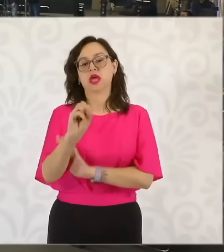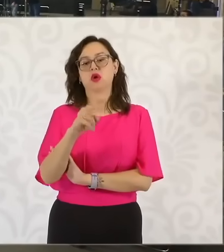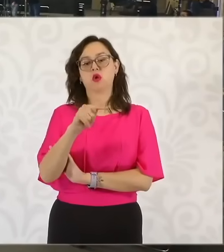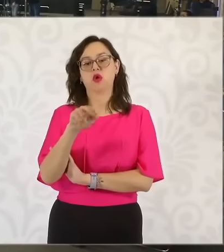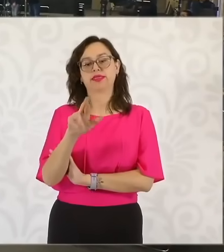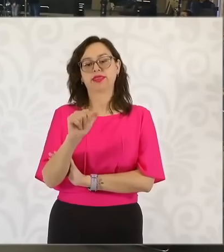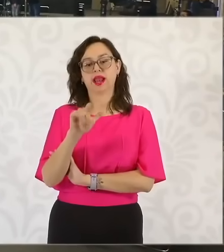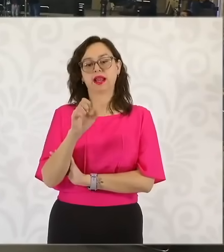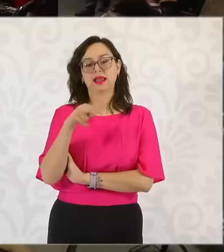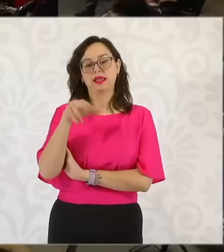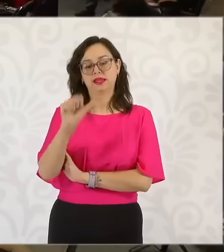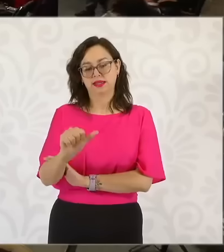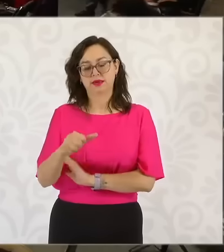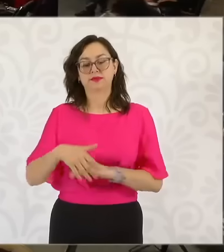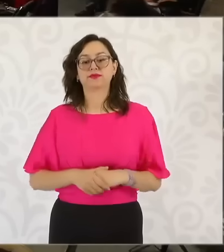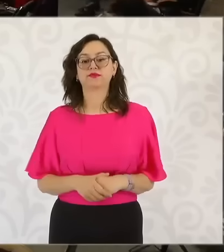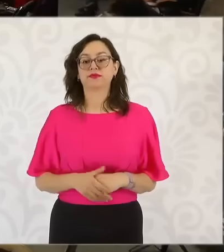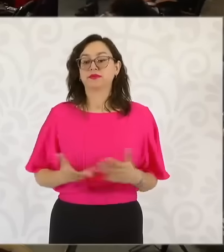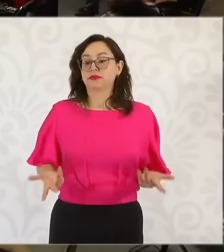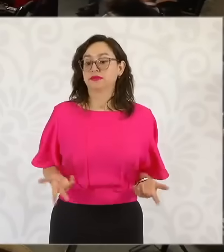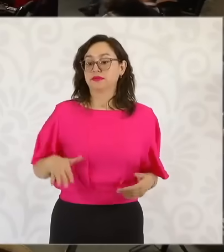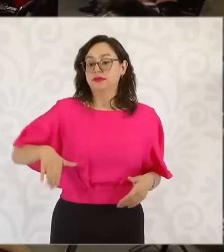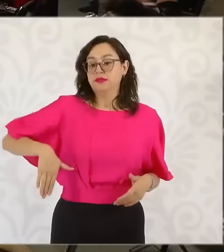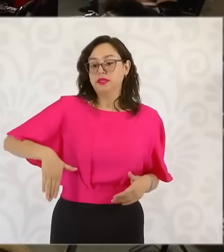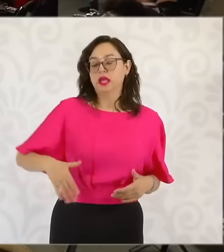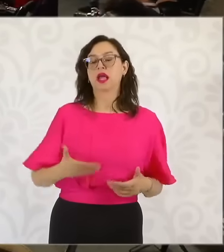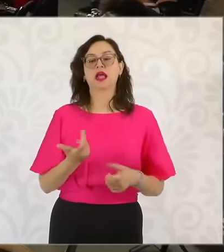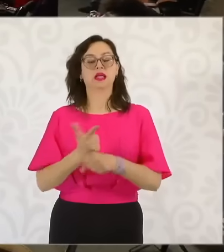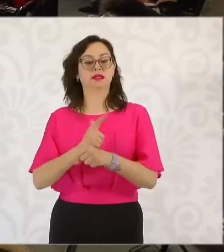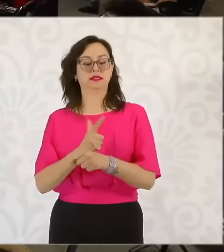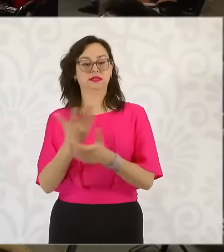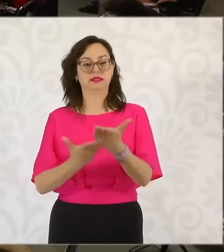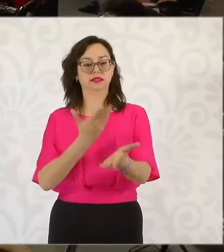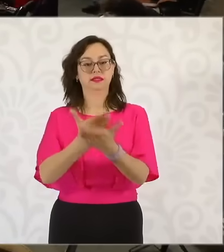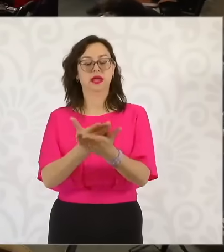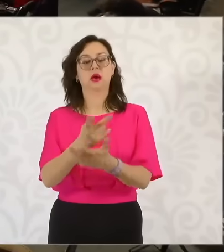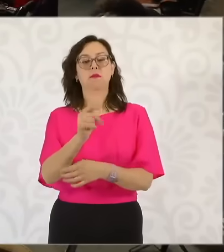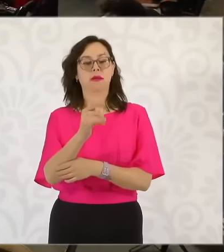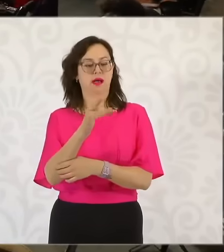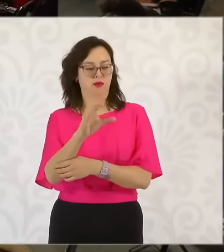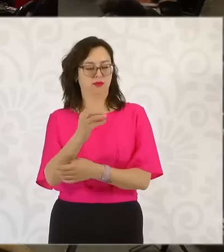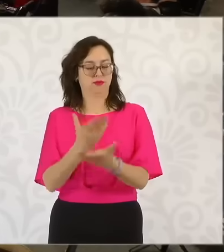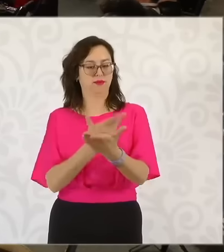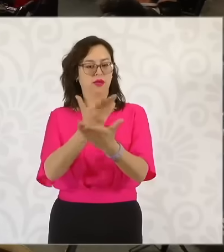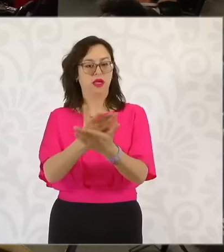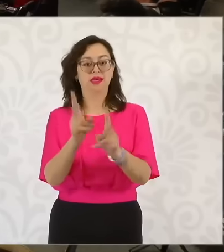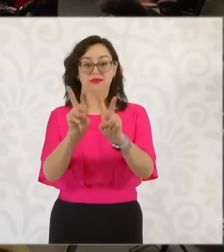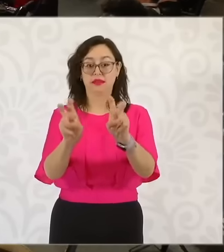en este caso que acaba de presentar el licenciado Pablo Gómez pues es muy importante ubicar quién es